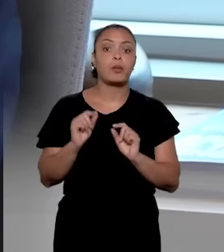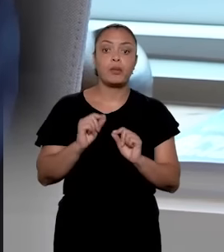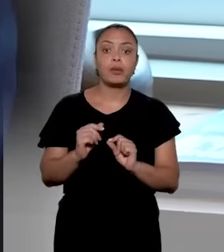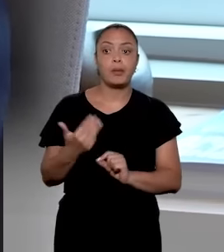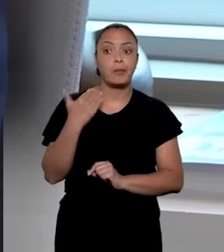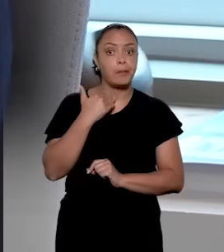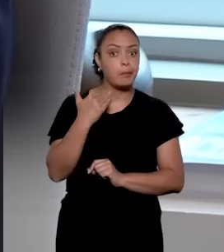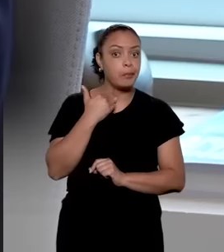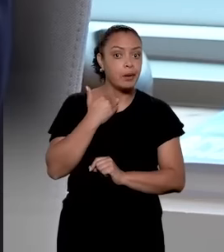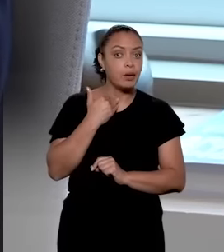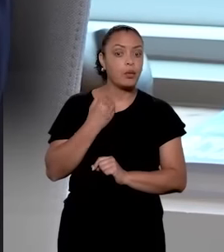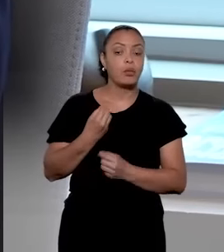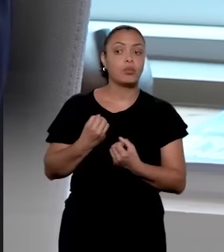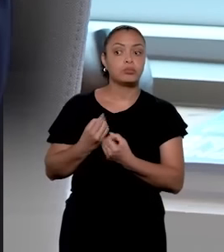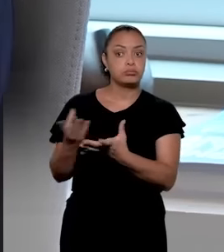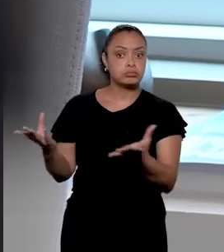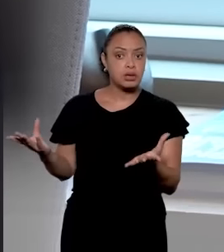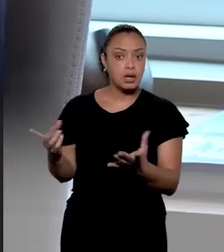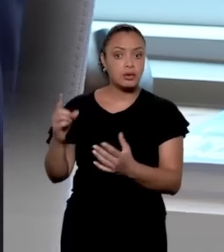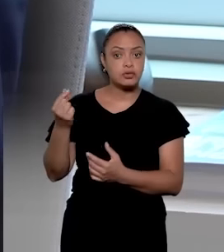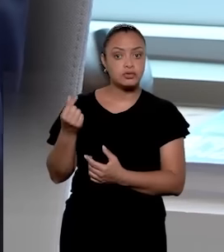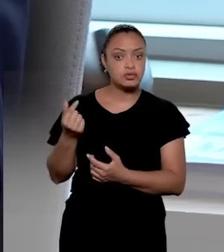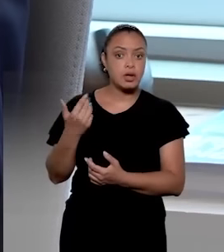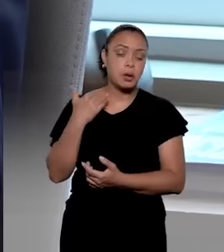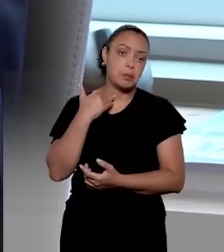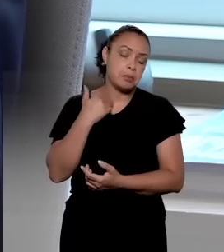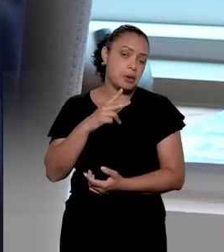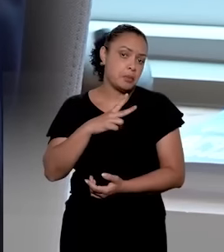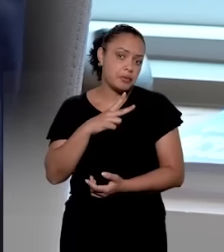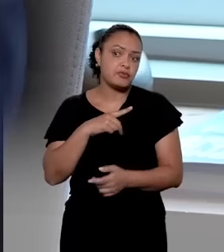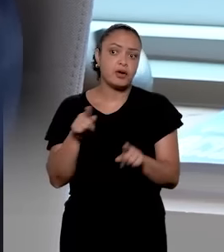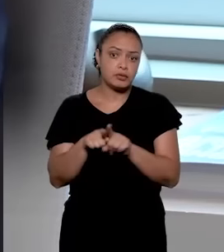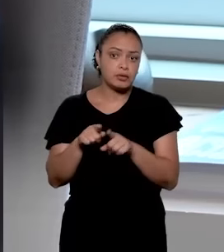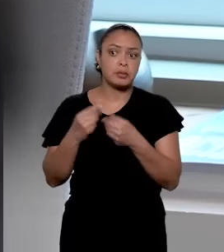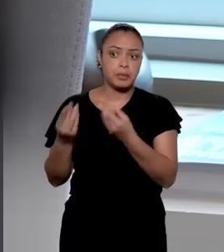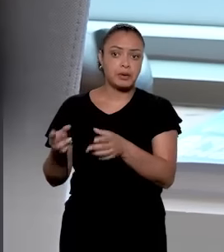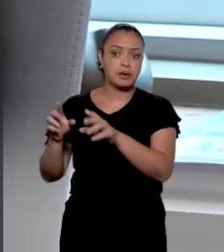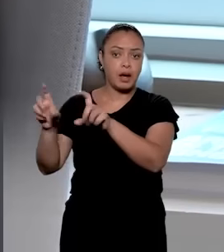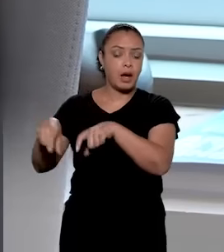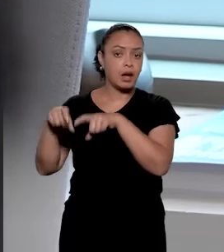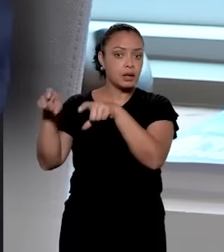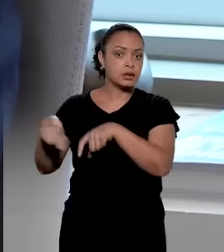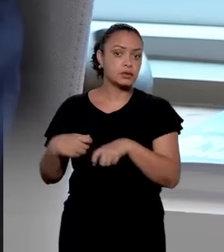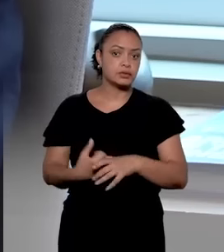o banco vai dar dinheiro para a agricultura, não precisa de banco público dar dinheiro para a agricultura, todo banco privado vai ter interesse.